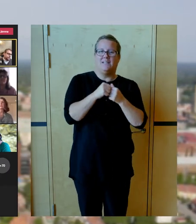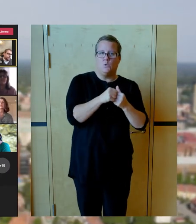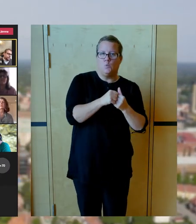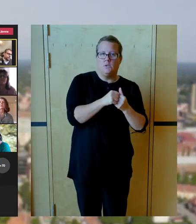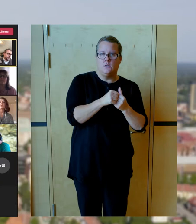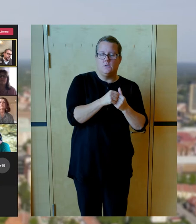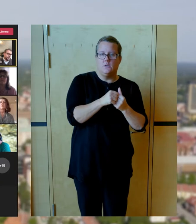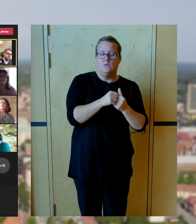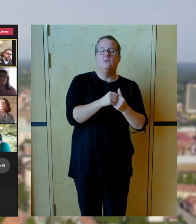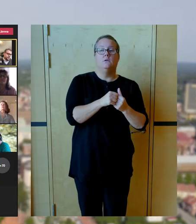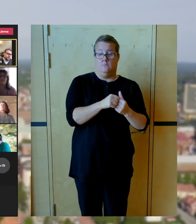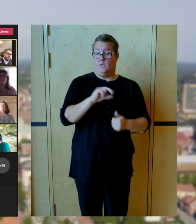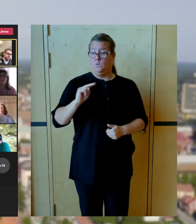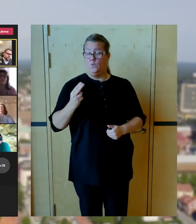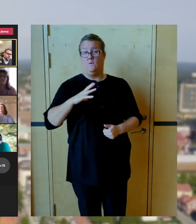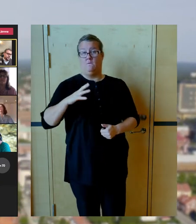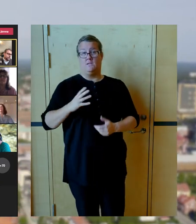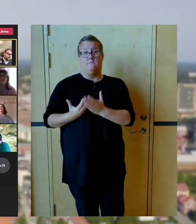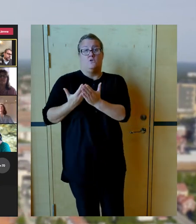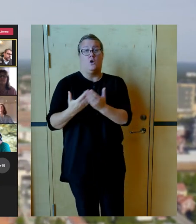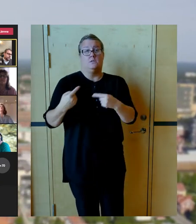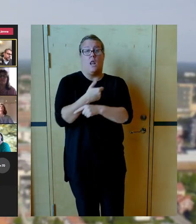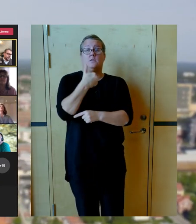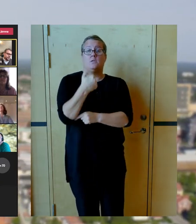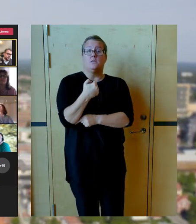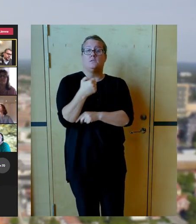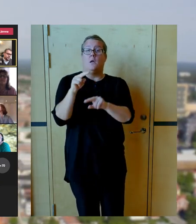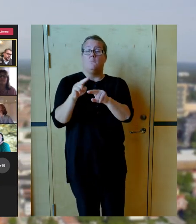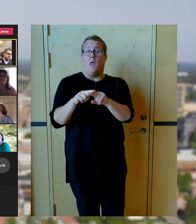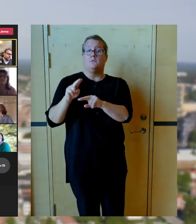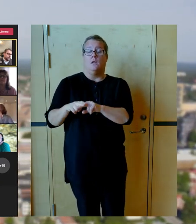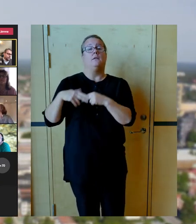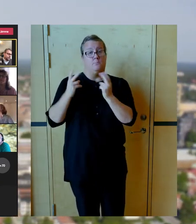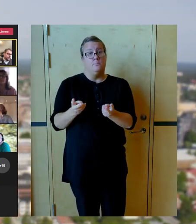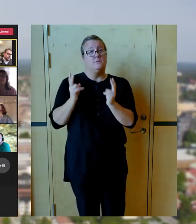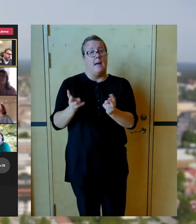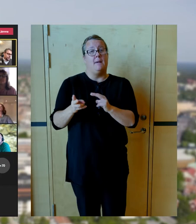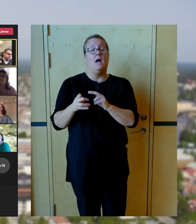Att det nu finns förslag på bygga 60 platser bygger också på underhåll från känslan av stationer det utifrån de